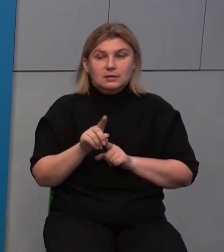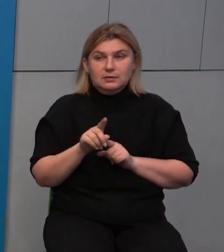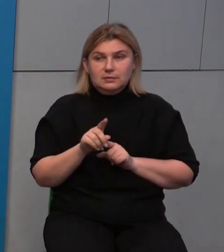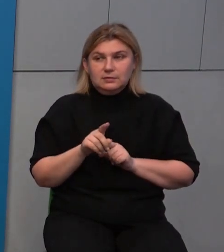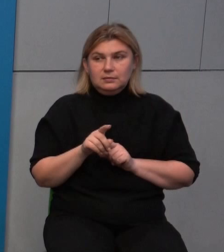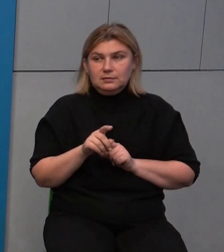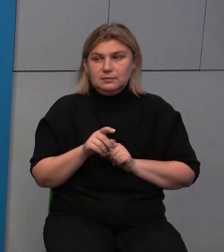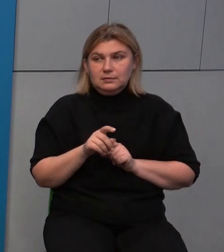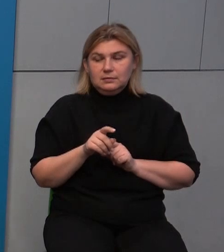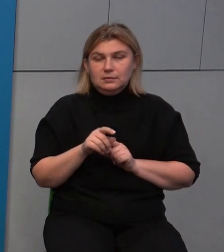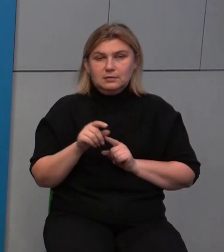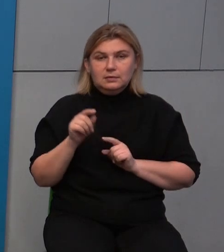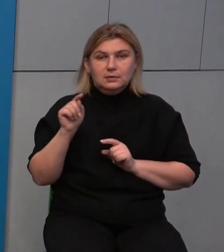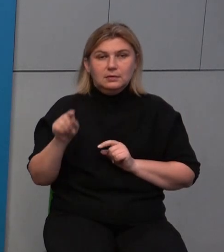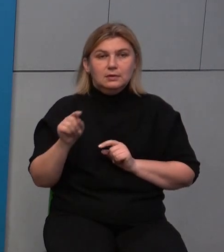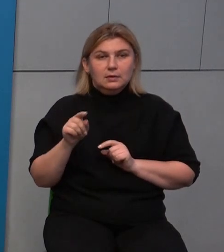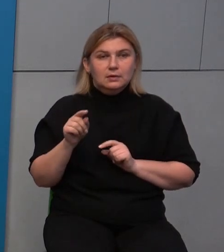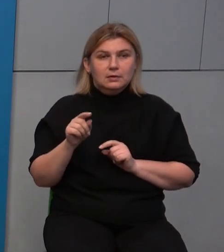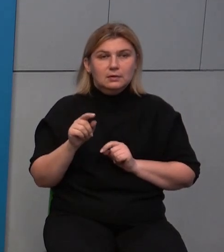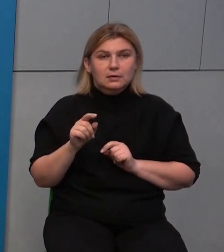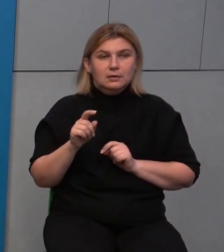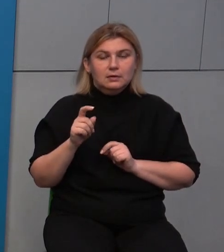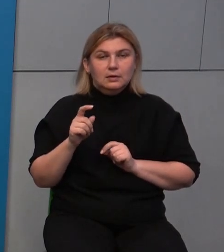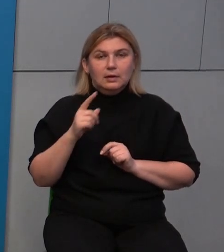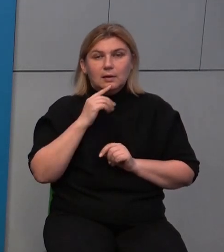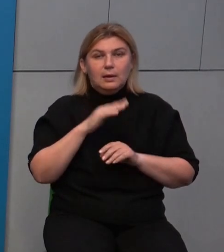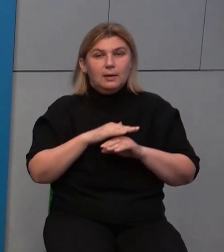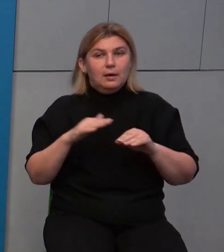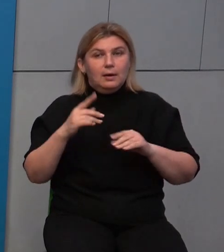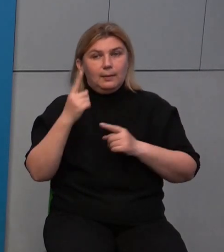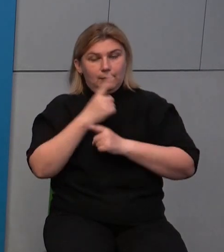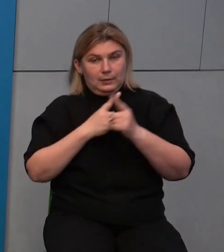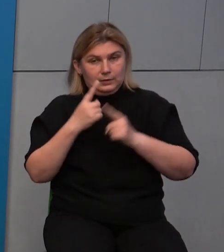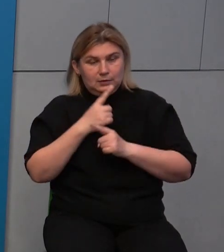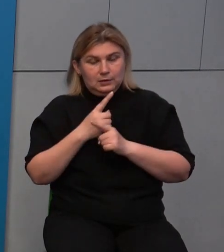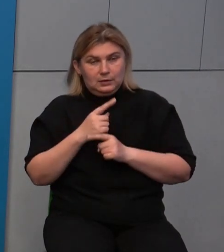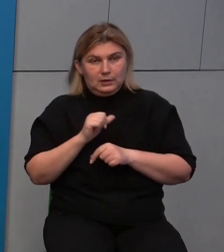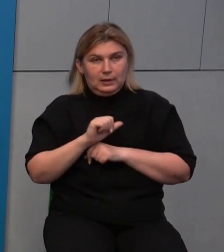że oni mi się pod pewnym poziomem wydają dosyć podobni.